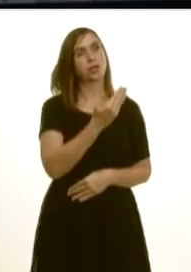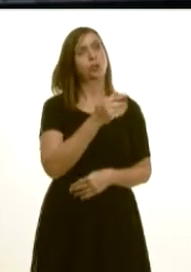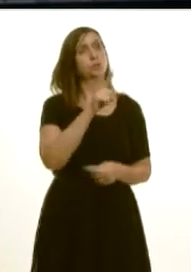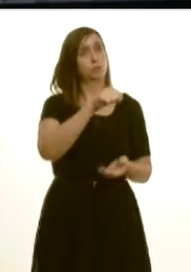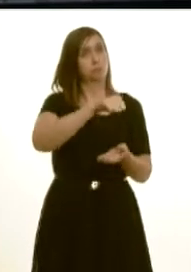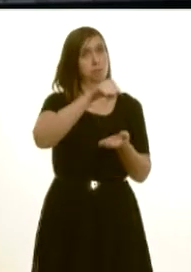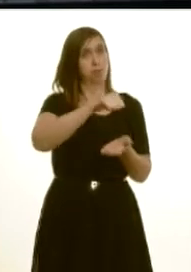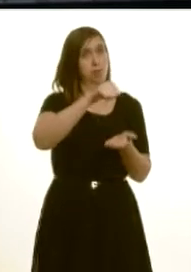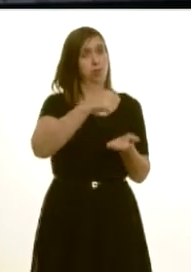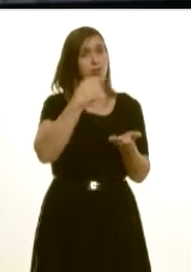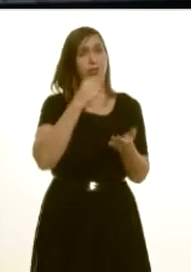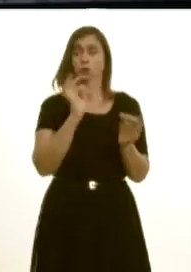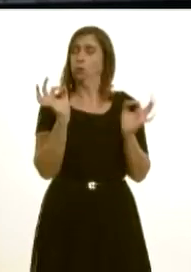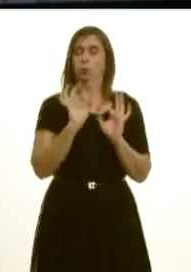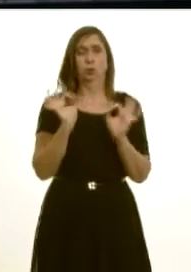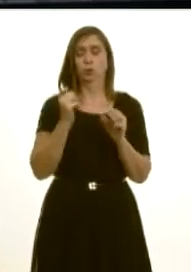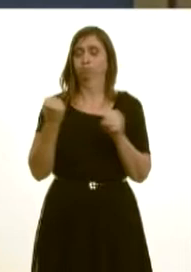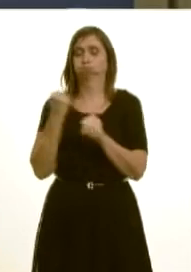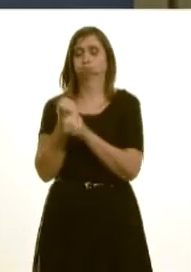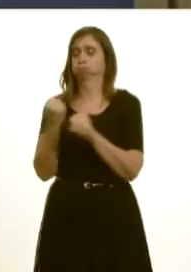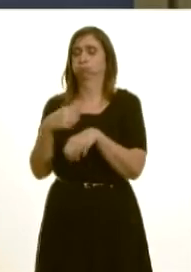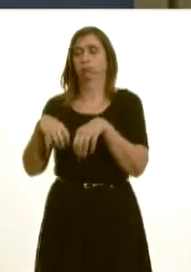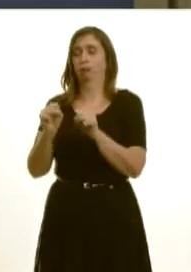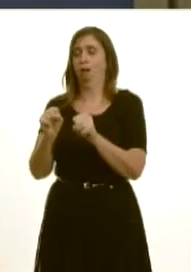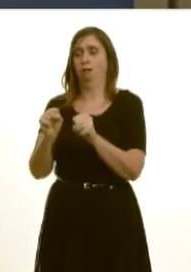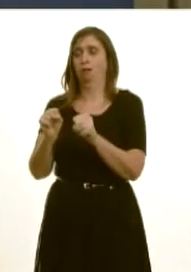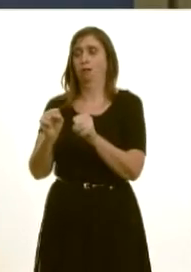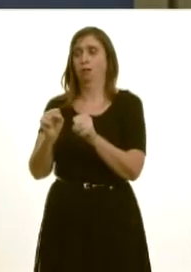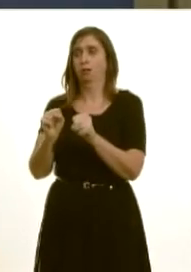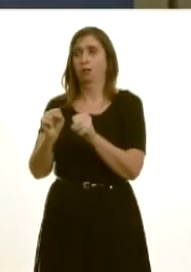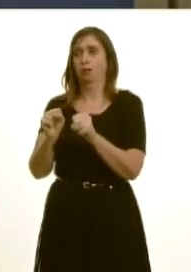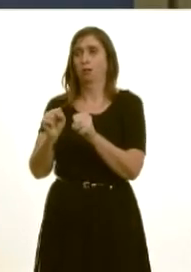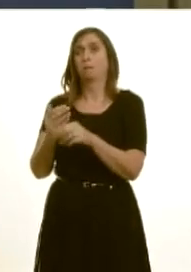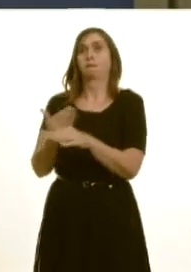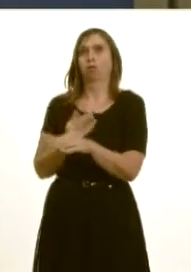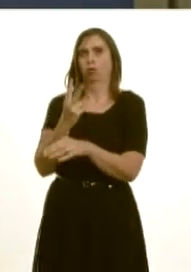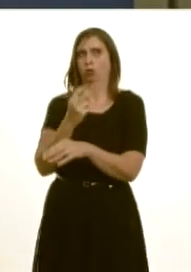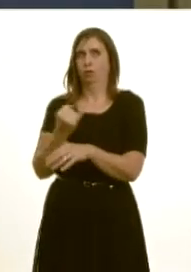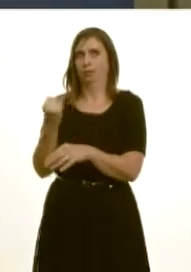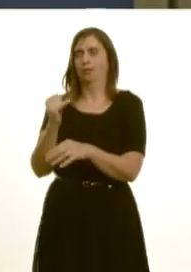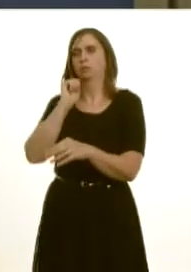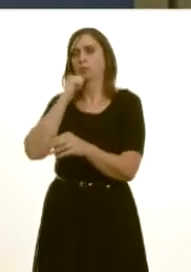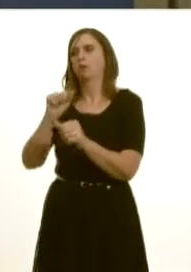tan ar ôl etholiad nesaf y Cynulliad, er bod y Gweinidog dros drafnidiaeth wedi ei